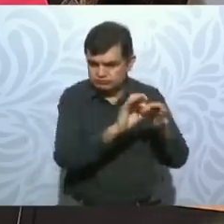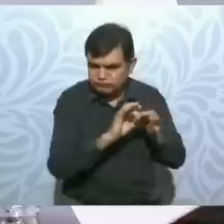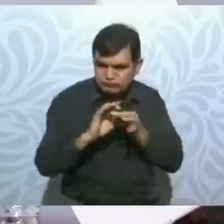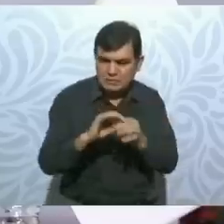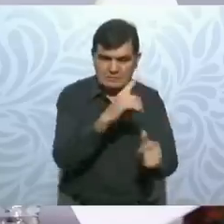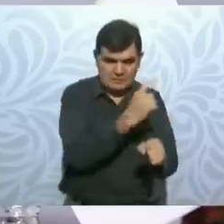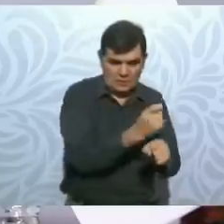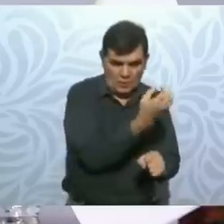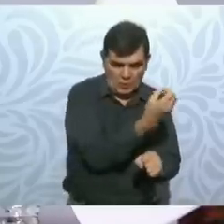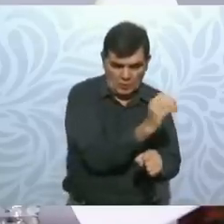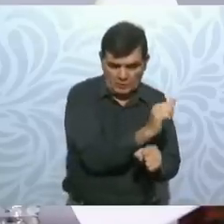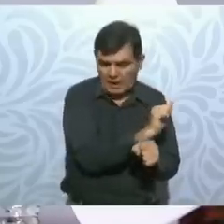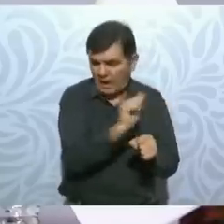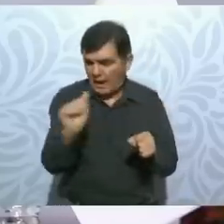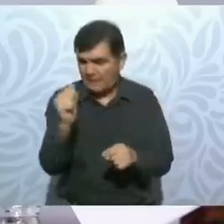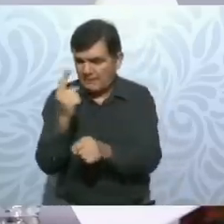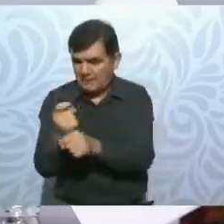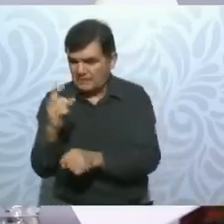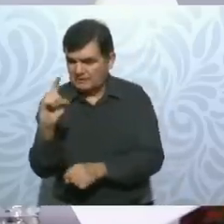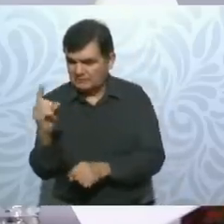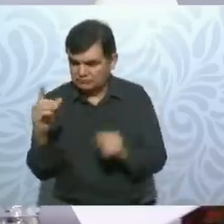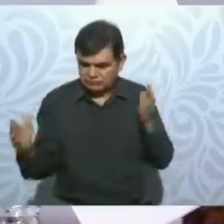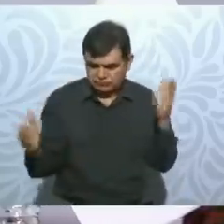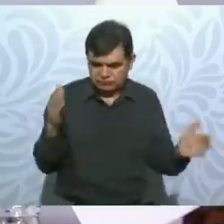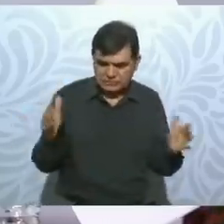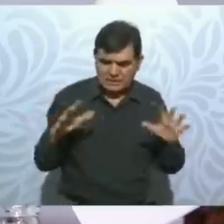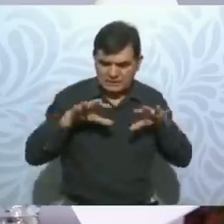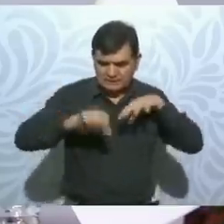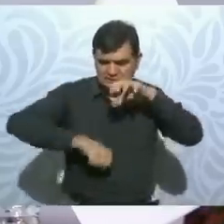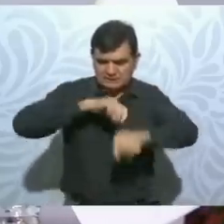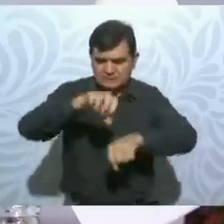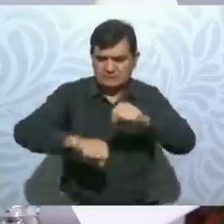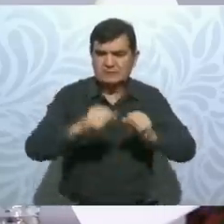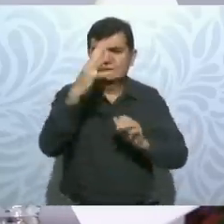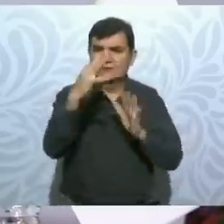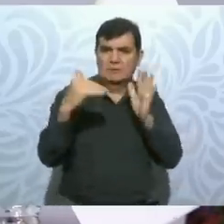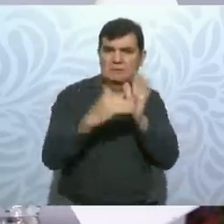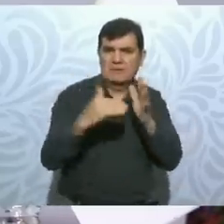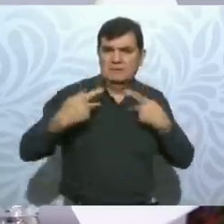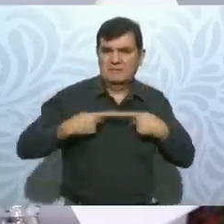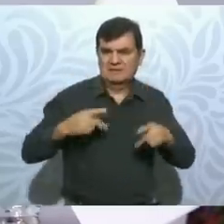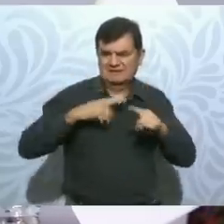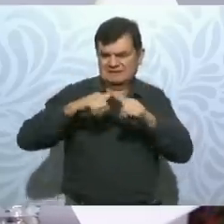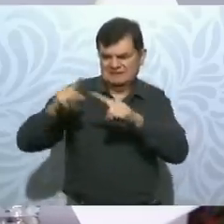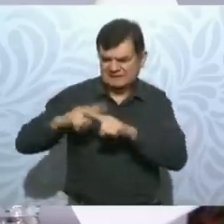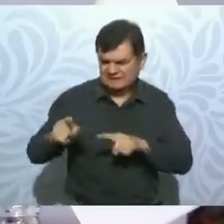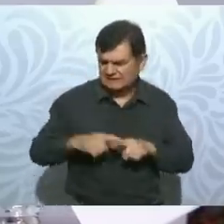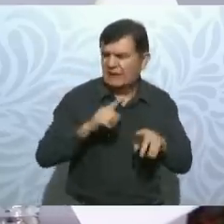al primero de diciembre fueron detenidos más de 5,000 personas por delitos de alto impacto se han